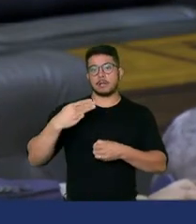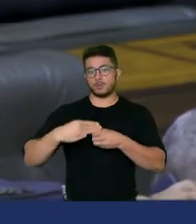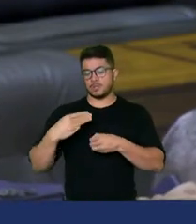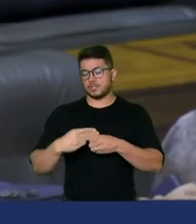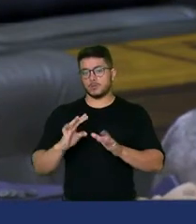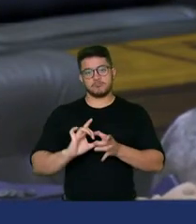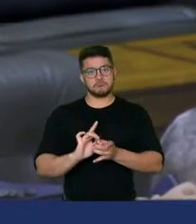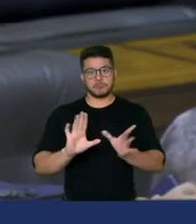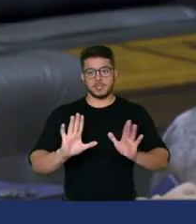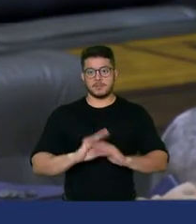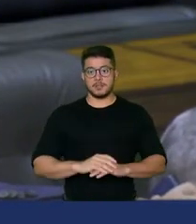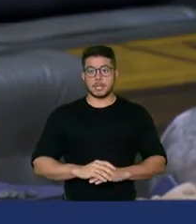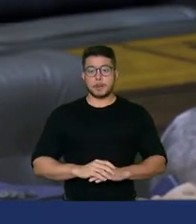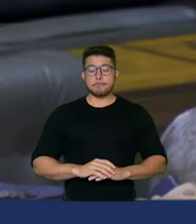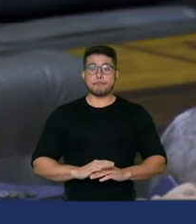PODEM SER MUITAS E VAI DEPENDER DO QUE CADA ESTADO E